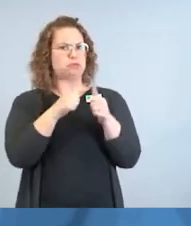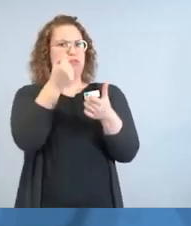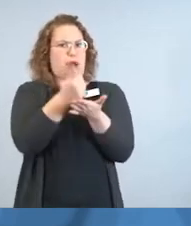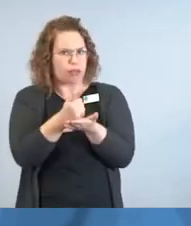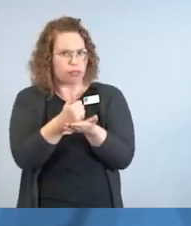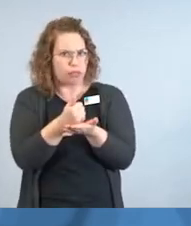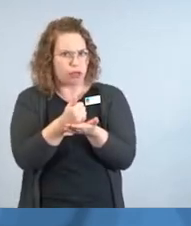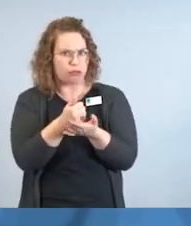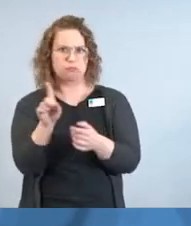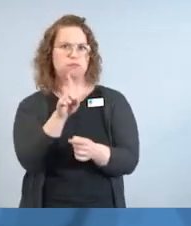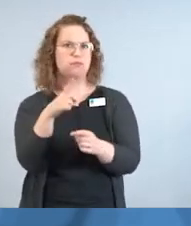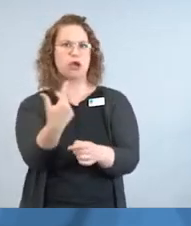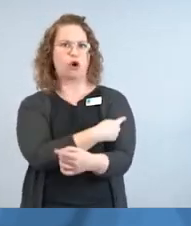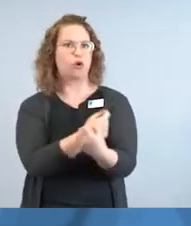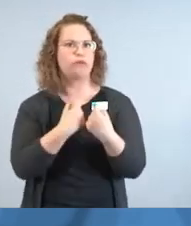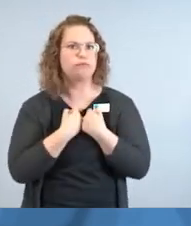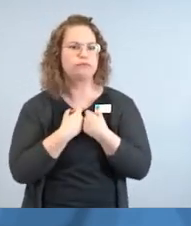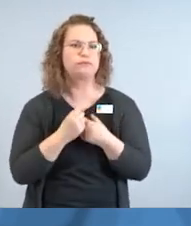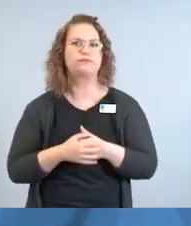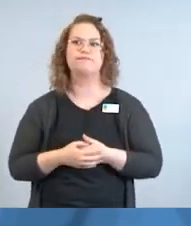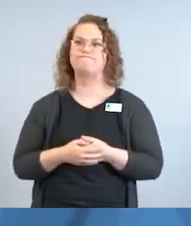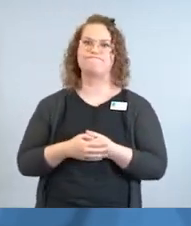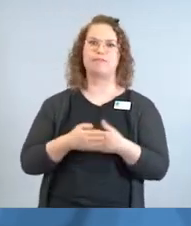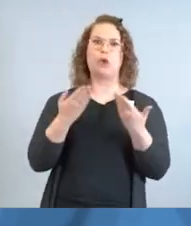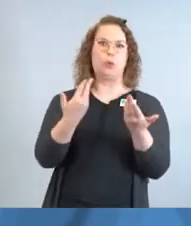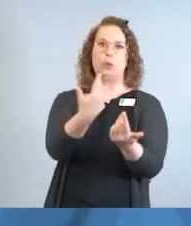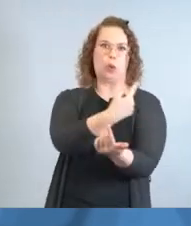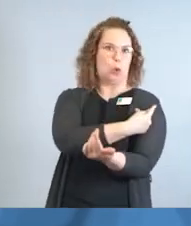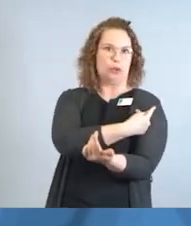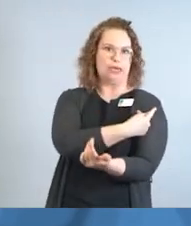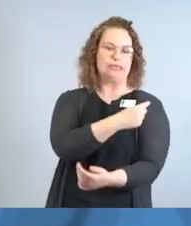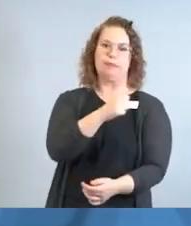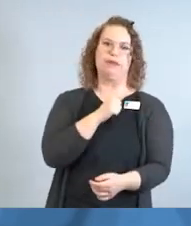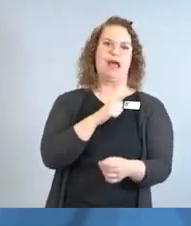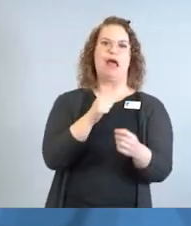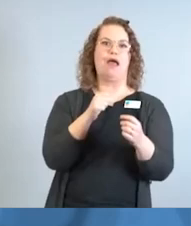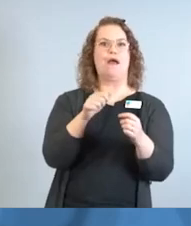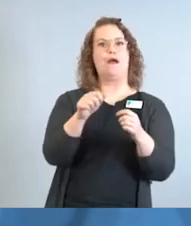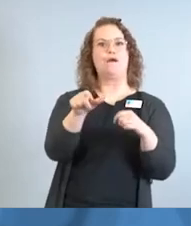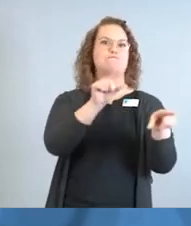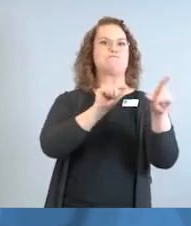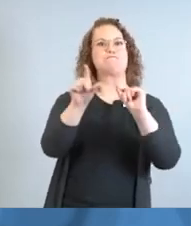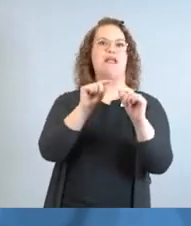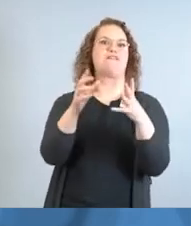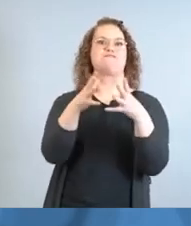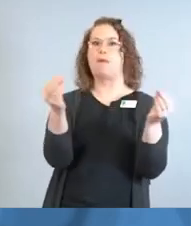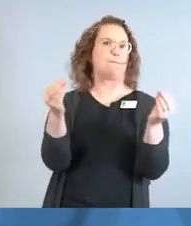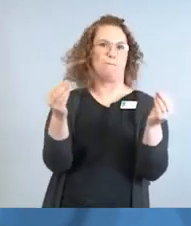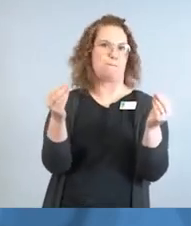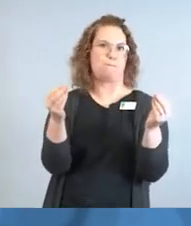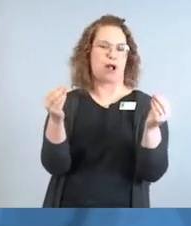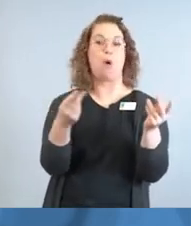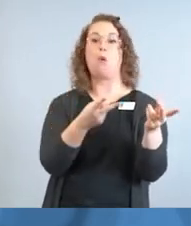Tässä ei ole annettu valinnanvapautta rokotteisiin. Meillä ei muutenkaan Suomessa ole rokotteissa ollut valinnanvapautta,